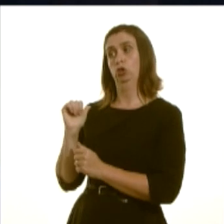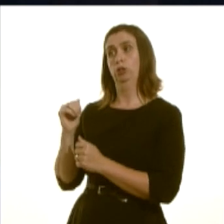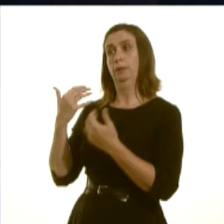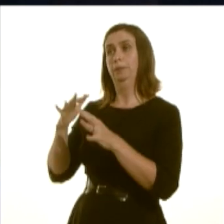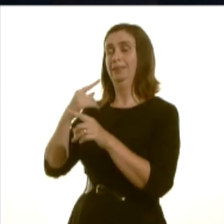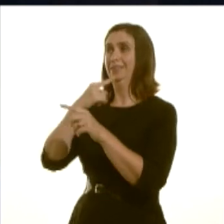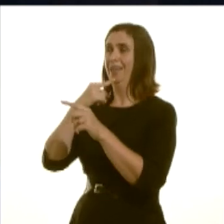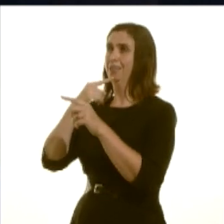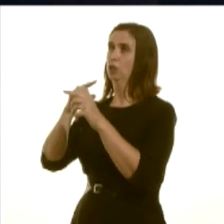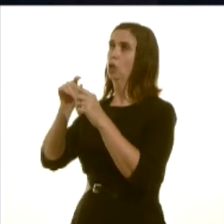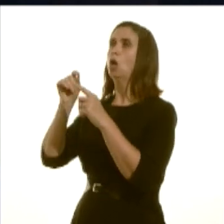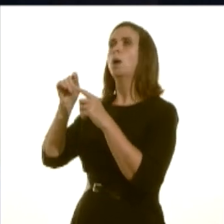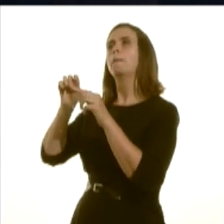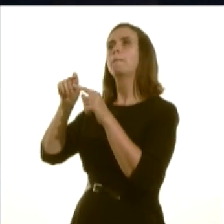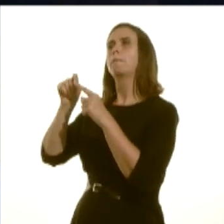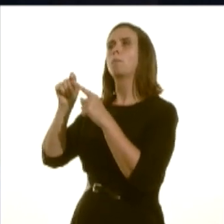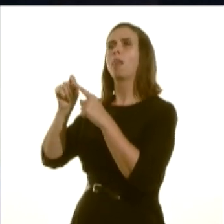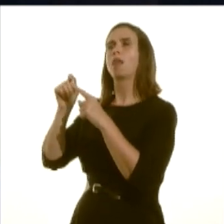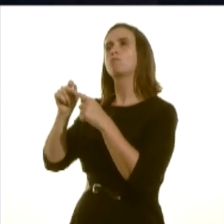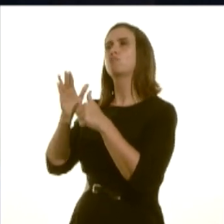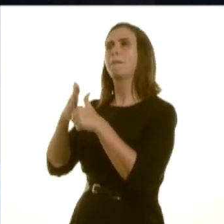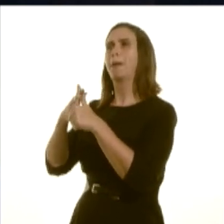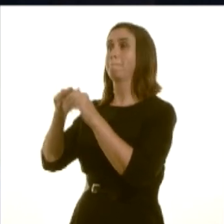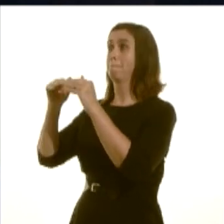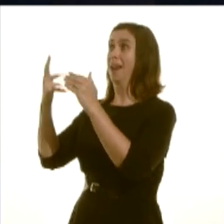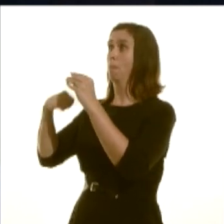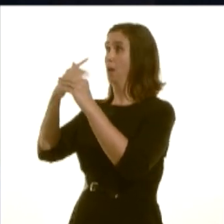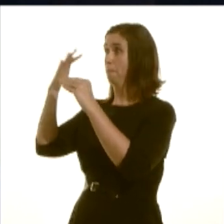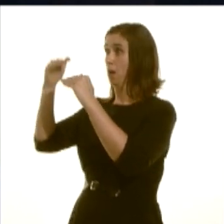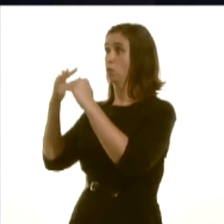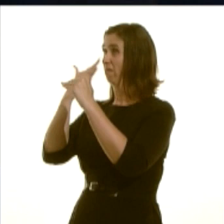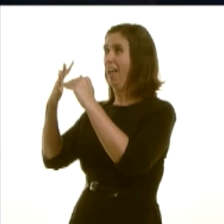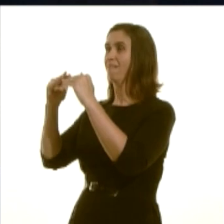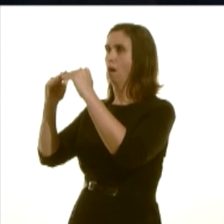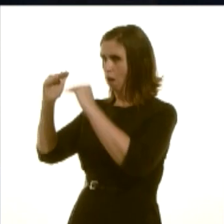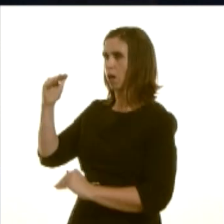bump oed. Mae eich Llywodraeth chi cyn hyn wedi dweud nad yw’n barod i ystyried hynny,